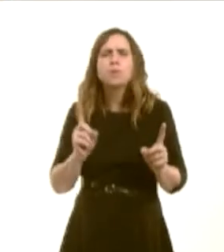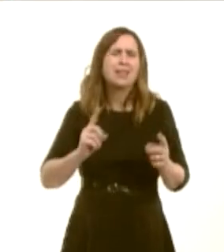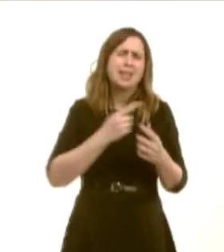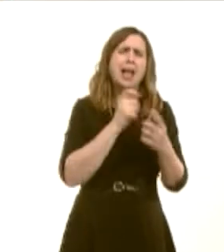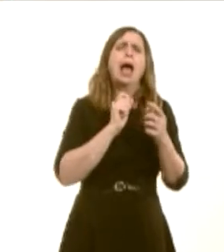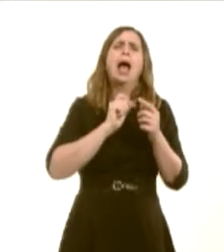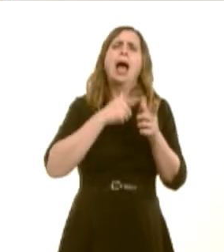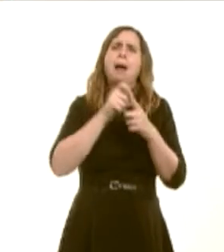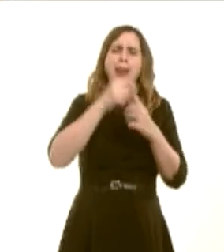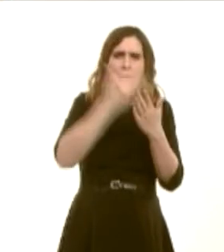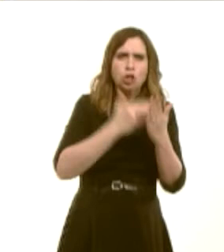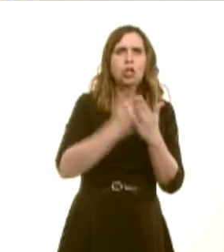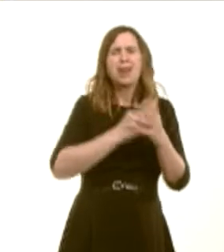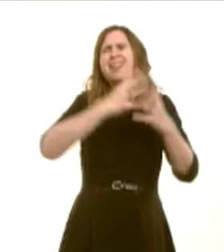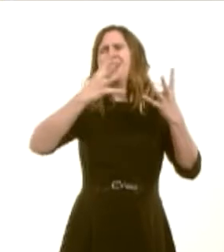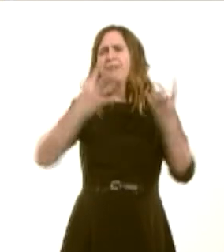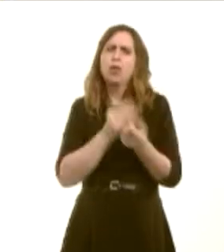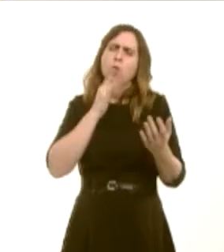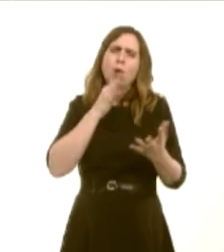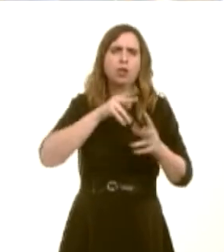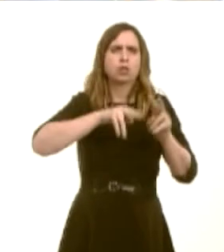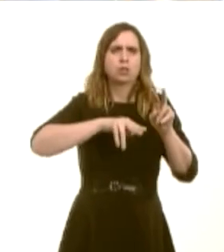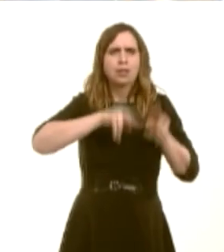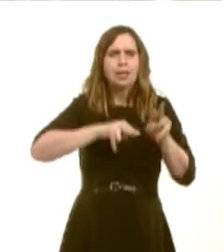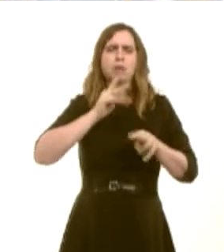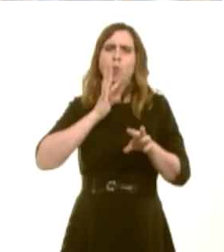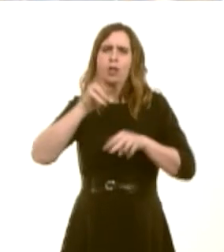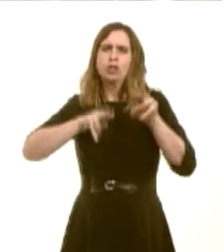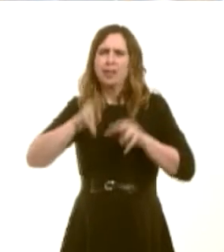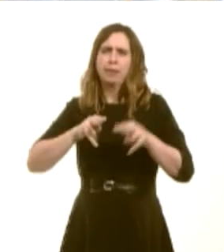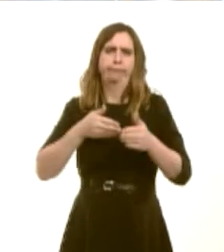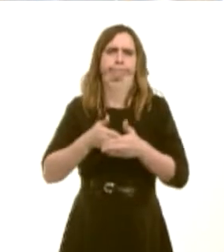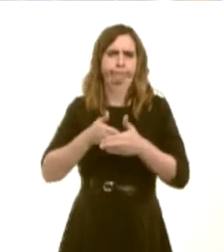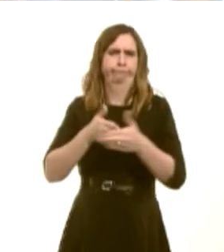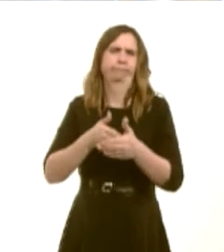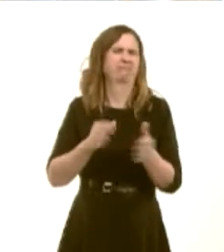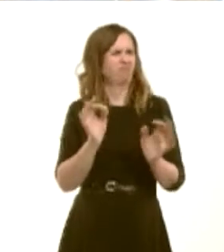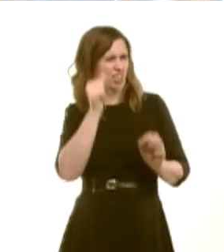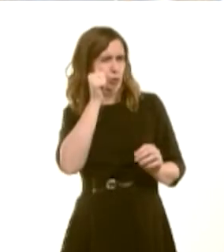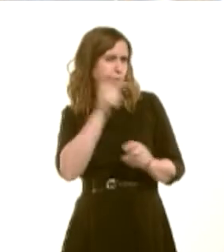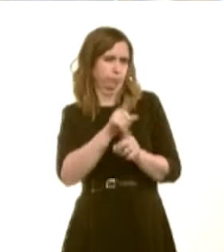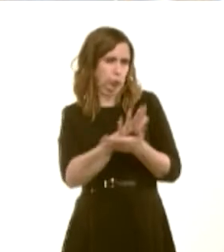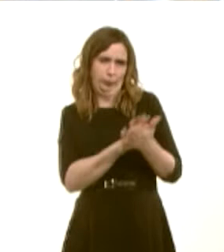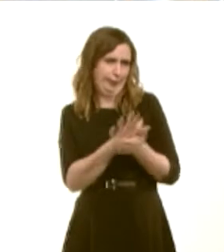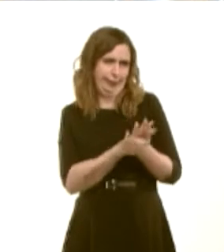byddai pob cais yn gorfod cael rhyw fath o asesiad iaith. Nid wyf yn credu bod neb synhwyrol